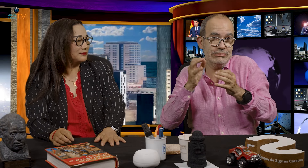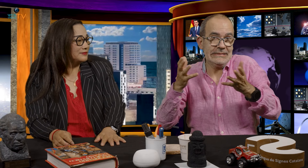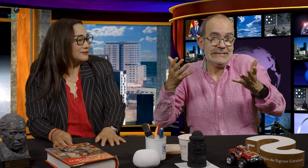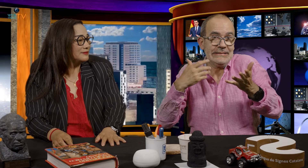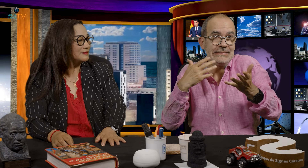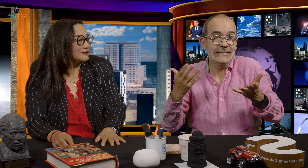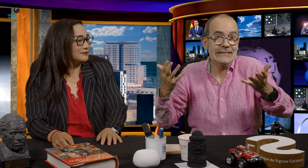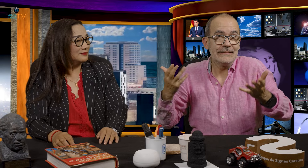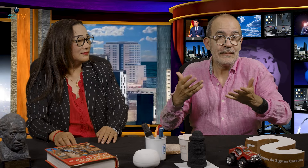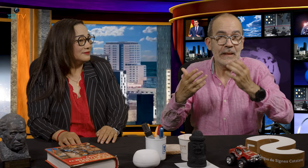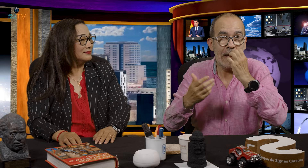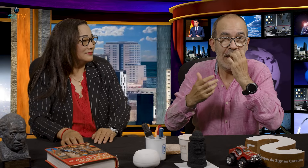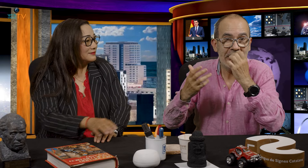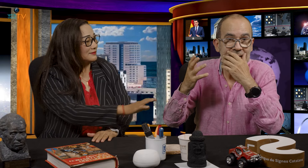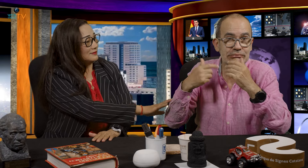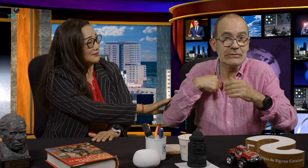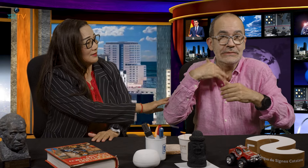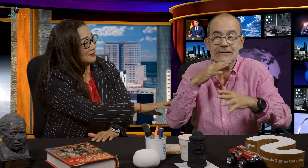Pues…, sí.. no se…